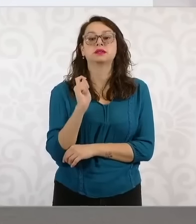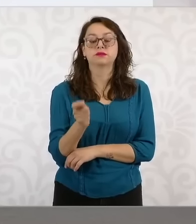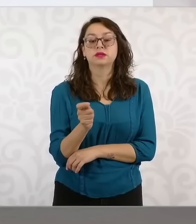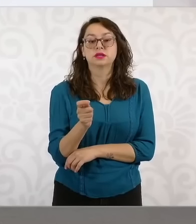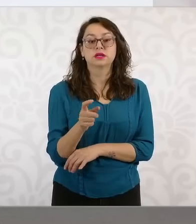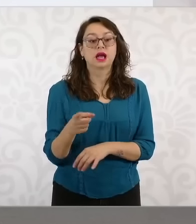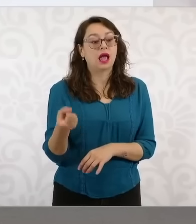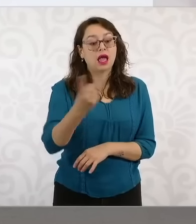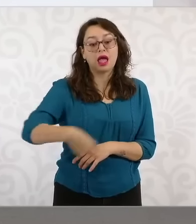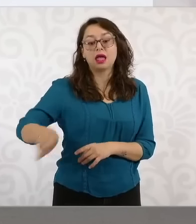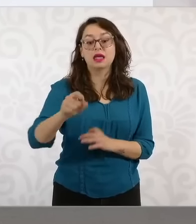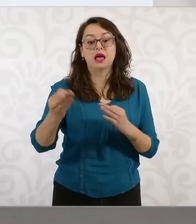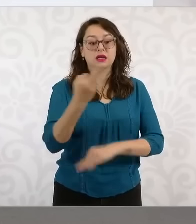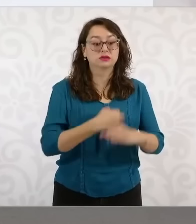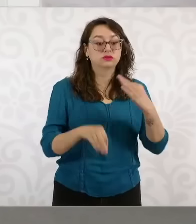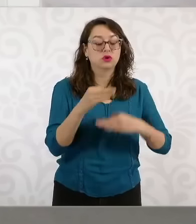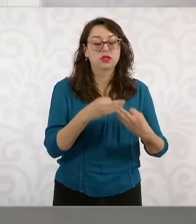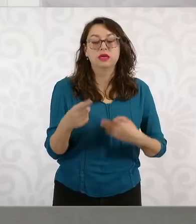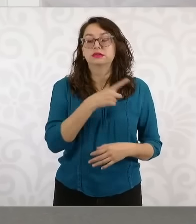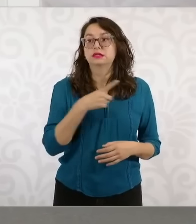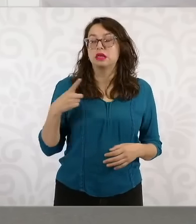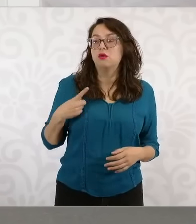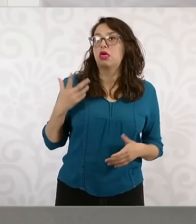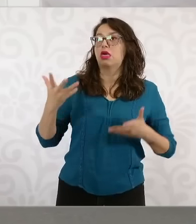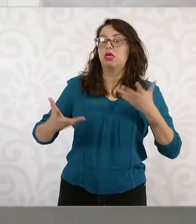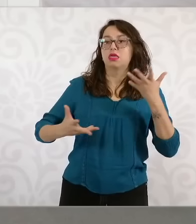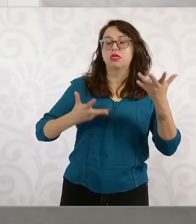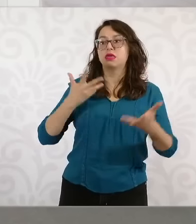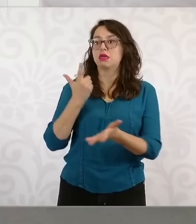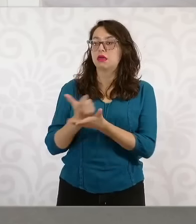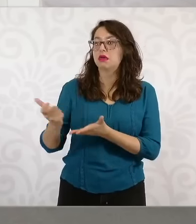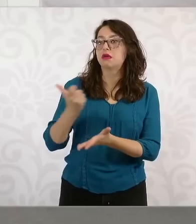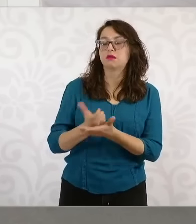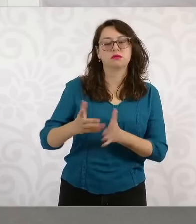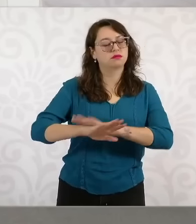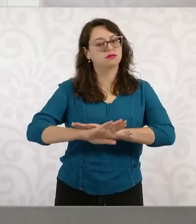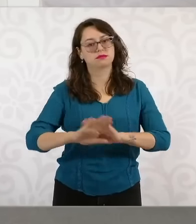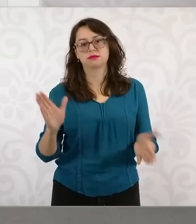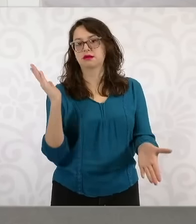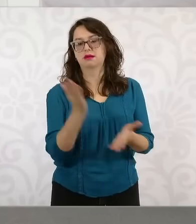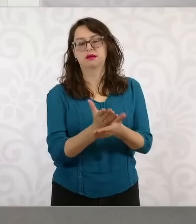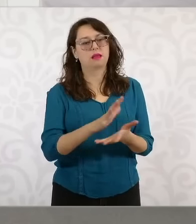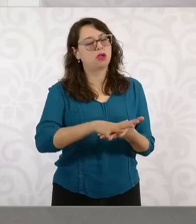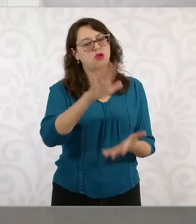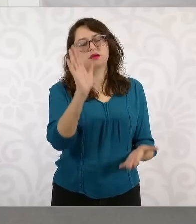deudoras que tiene la financiera con el 99.97% 7% de las mujeres con crédito. Si seguimos,